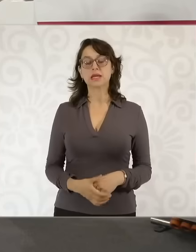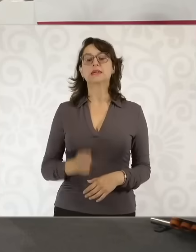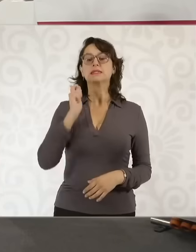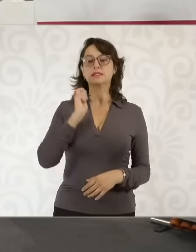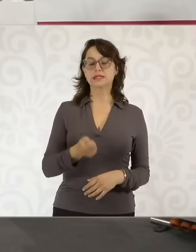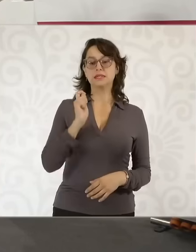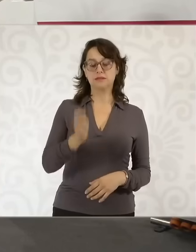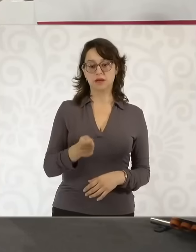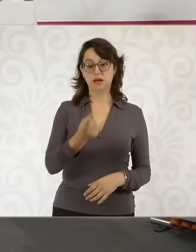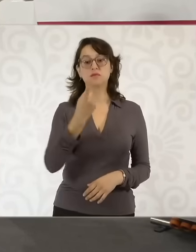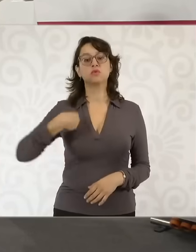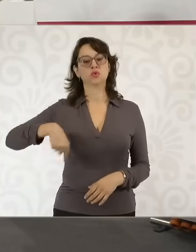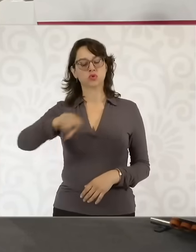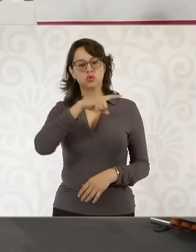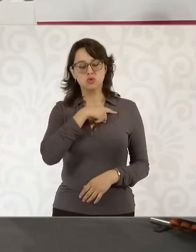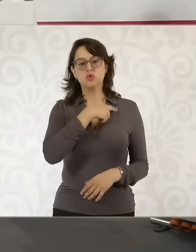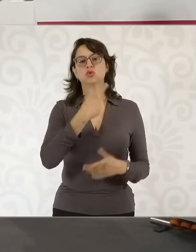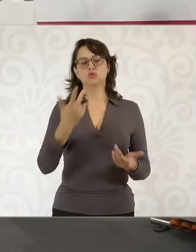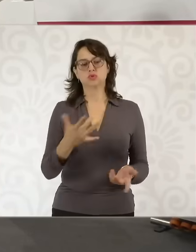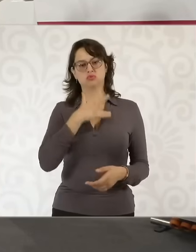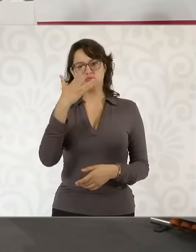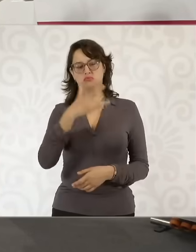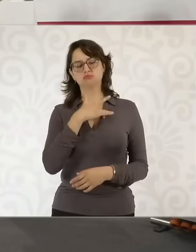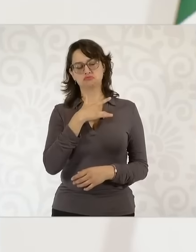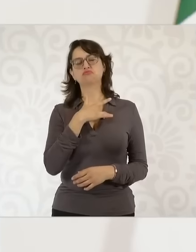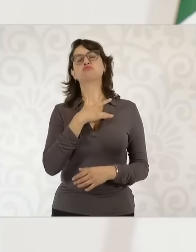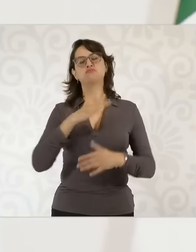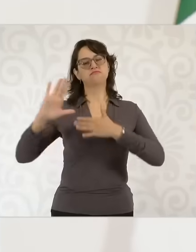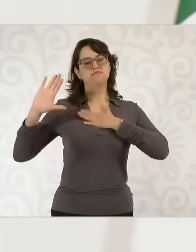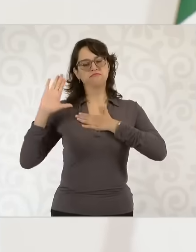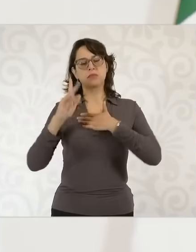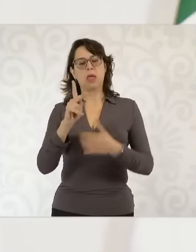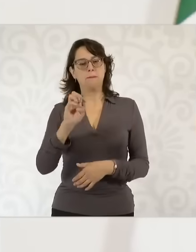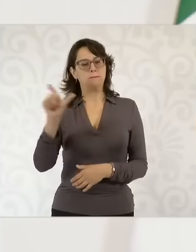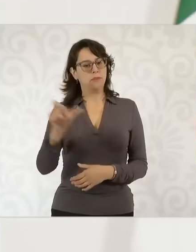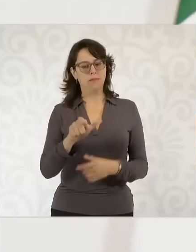de Manobras y de la banca de desarrollo de seguir apoyando a Petróleos Mexicanos,